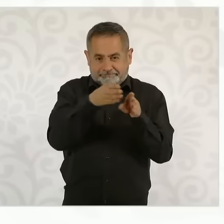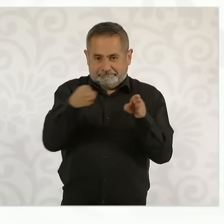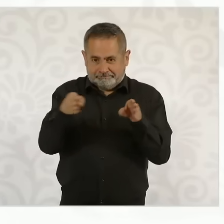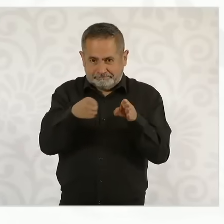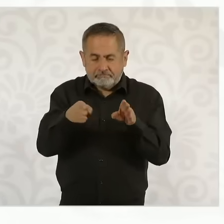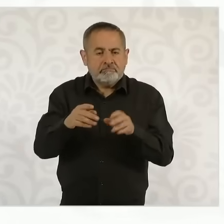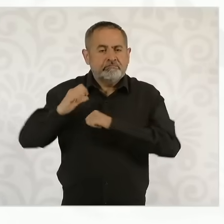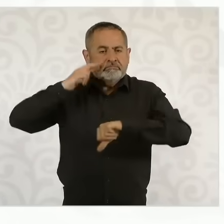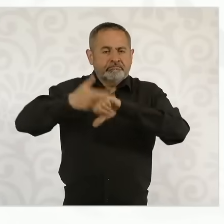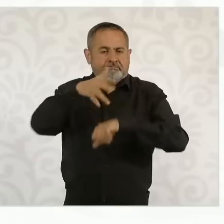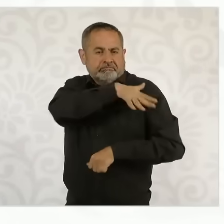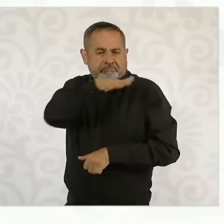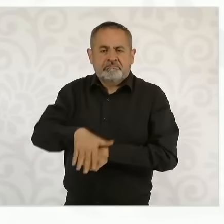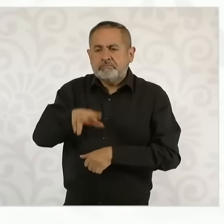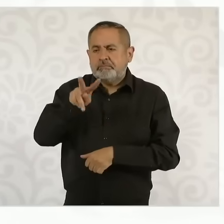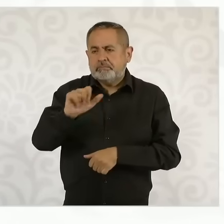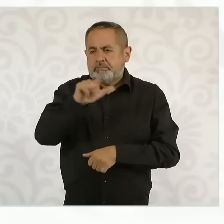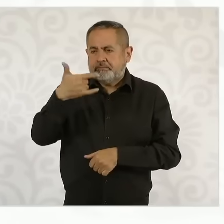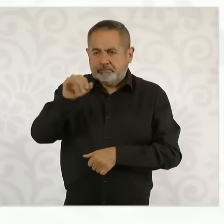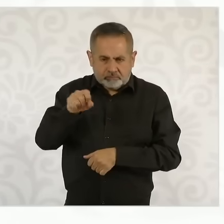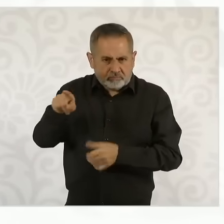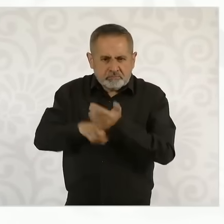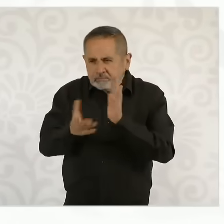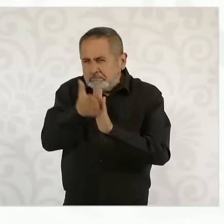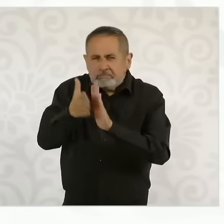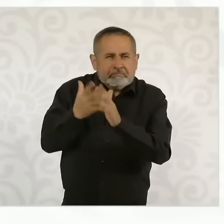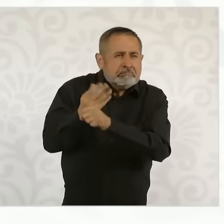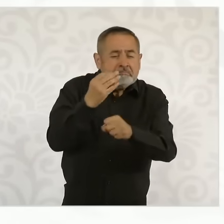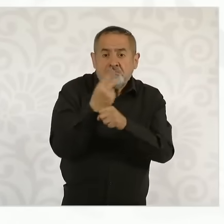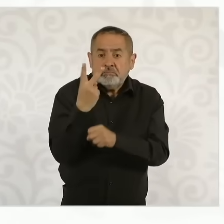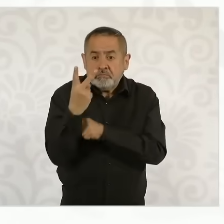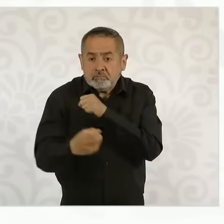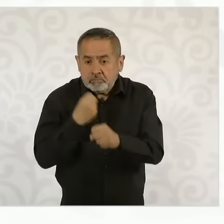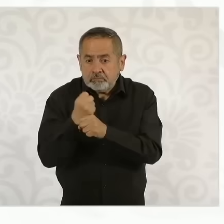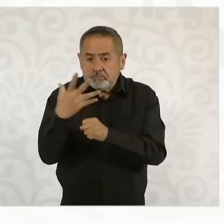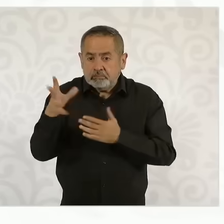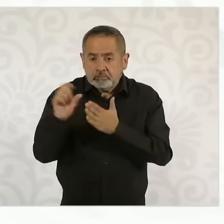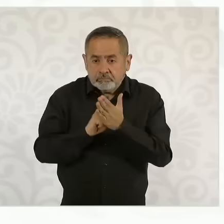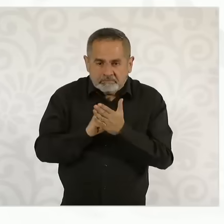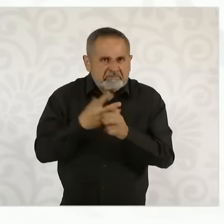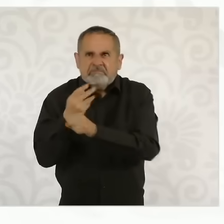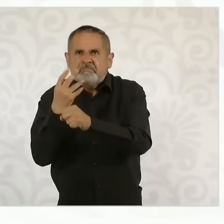de mi general Vallejo Suárez. Este aeropuerto se construye en 2 años con 5 meses. Iniciamos